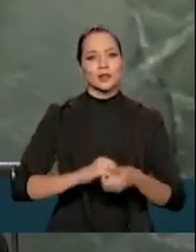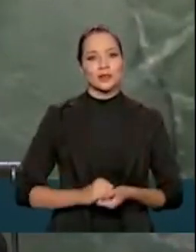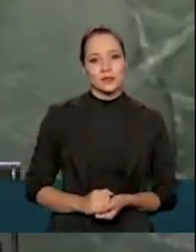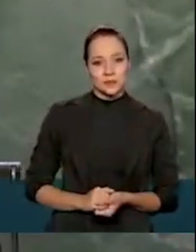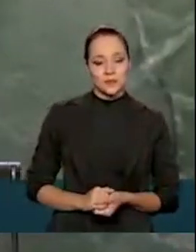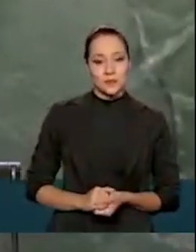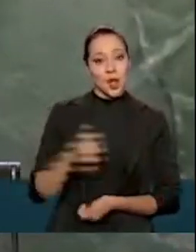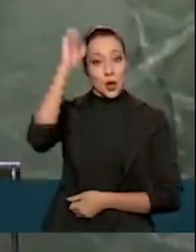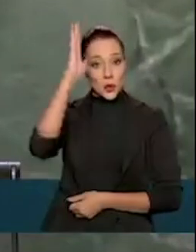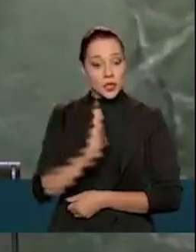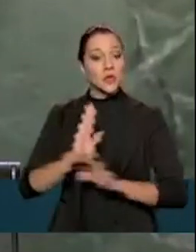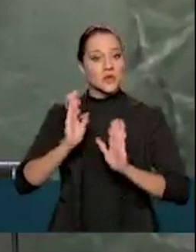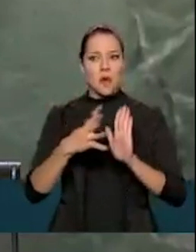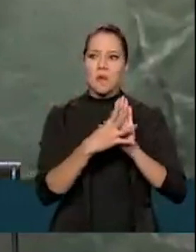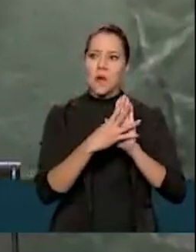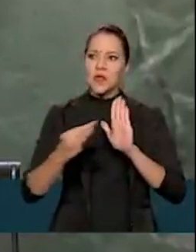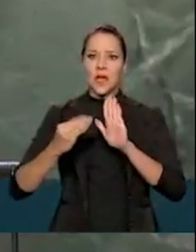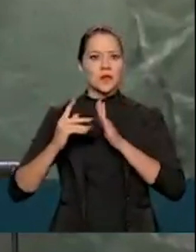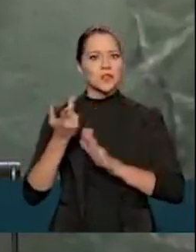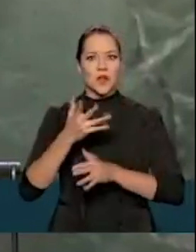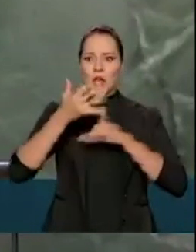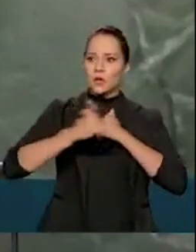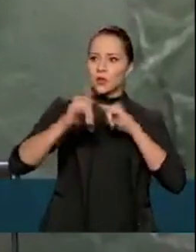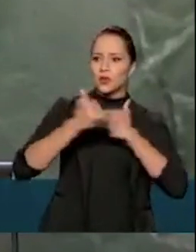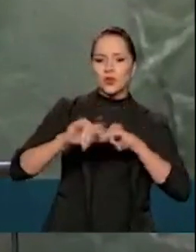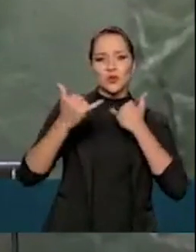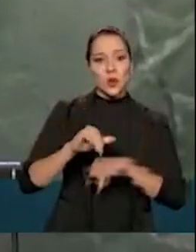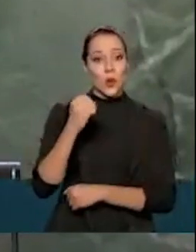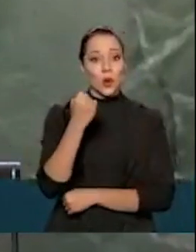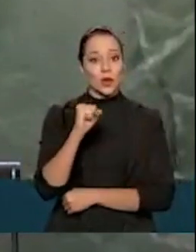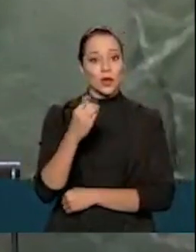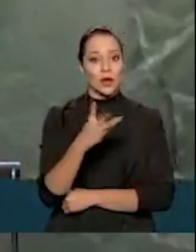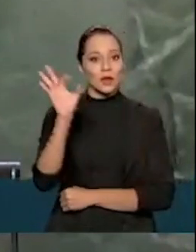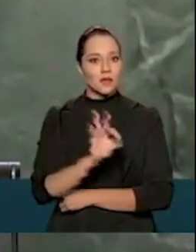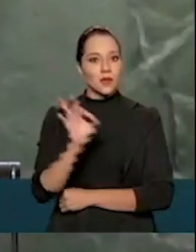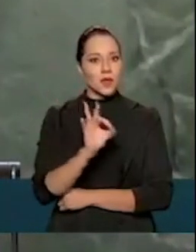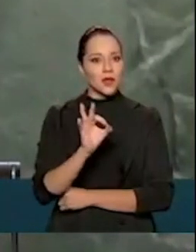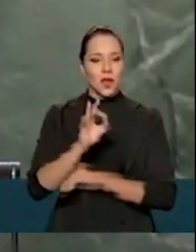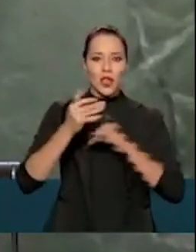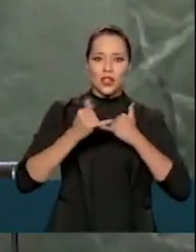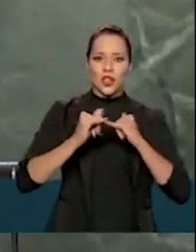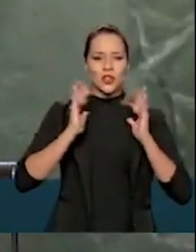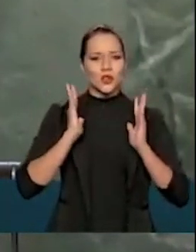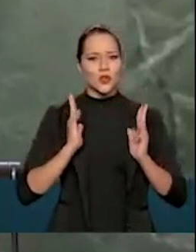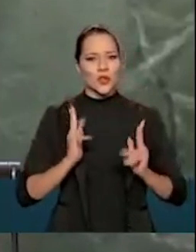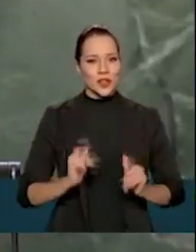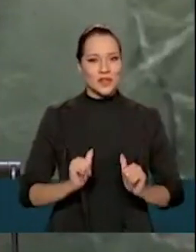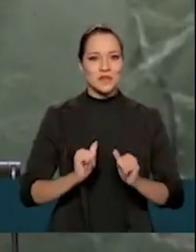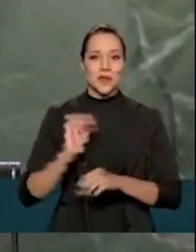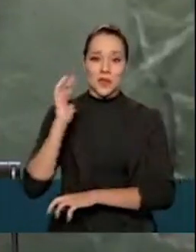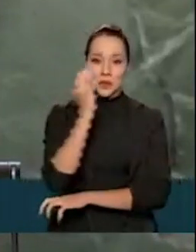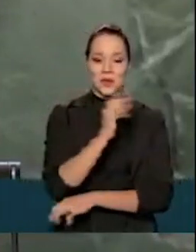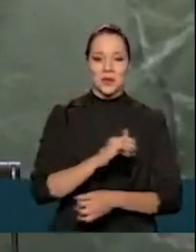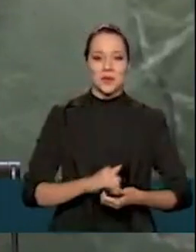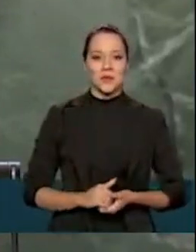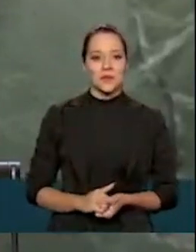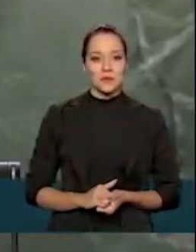e o Brasil já é um exemplo na geração de energia 83 por cento de vinda de fontes renováveis e por